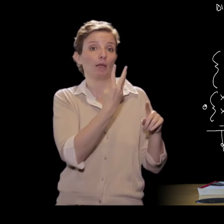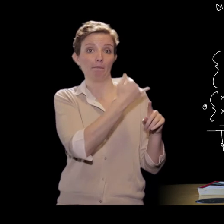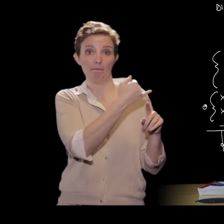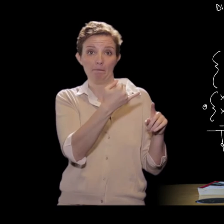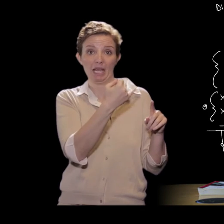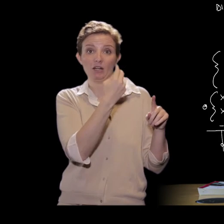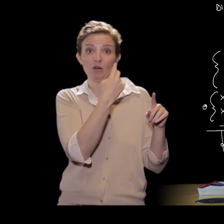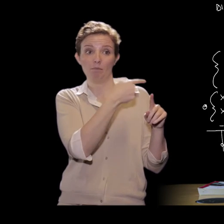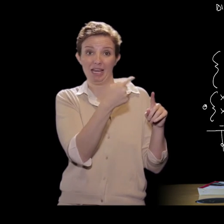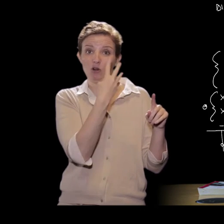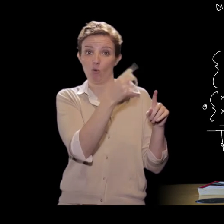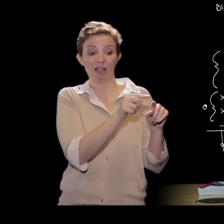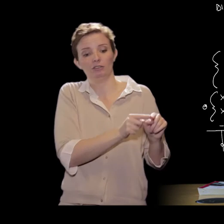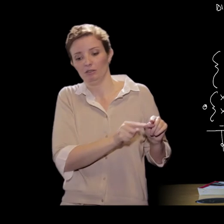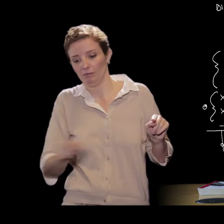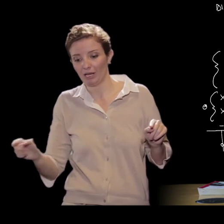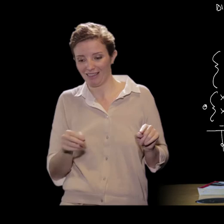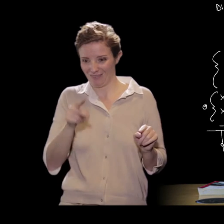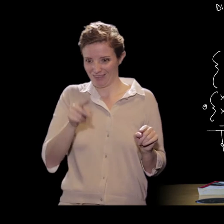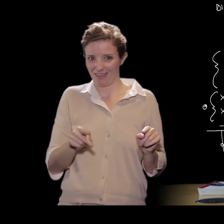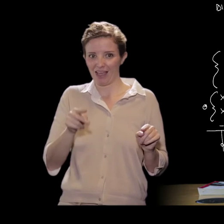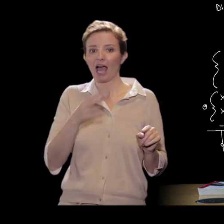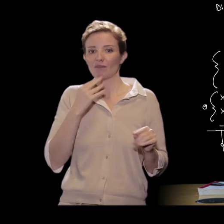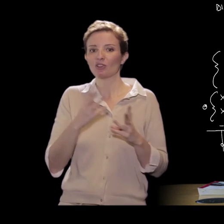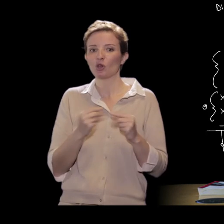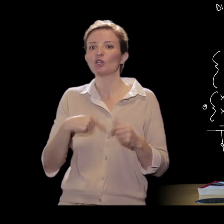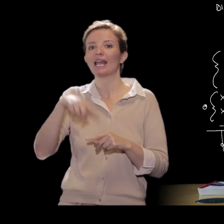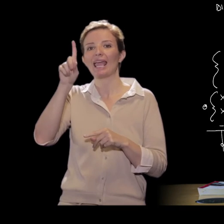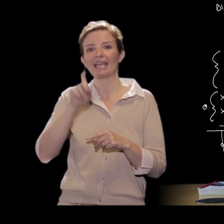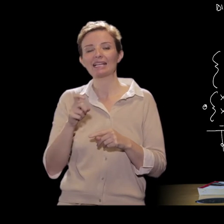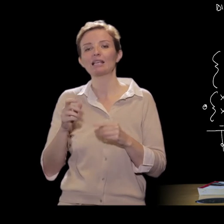La soluzione di questo primo sistema è x maggiore o uguale di 2.